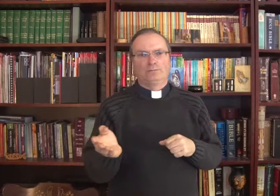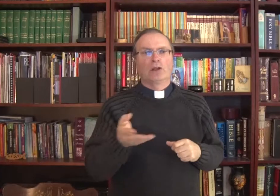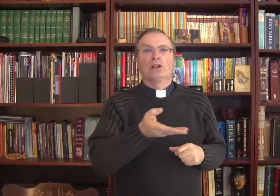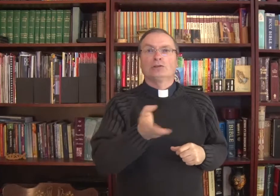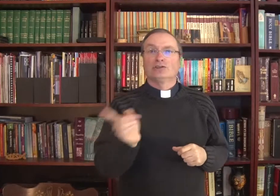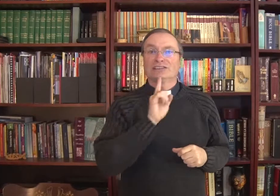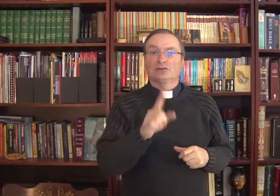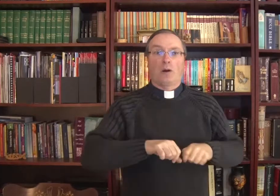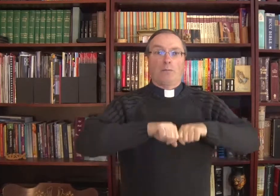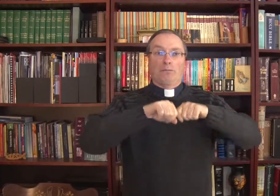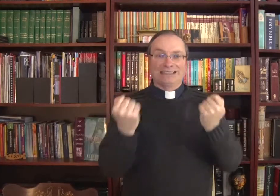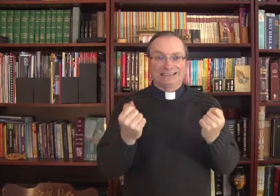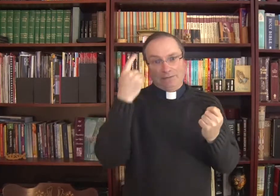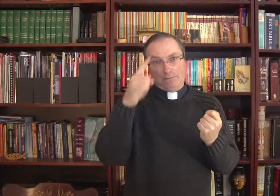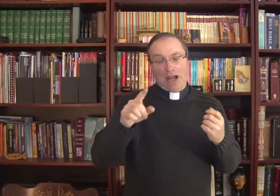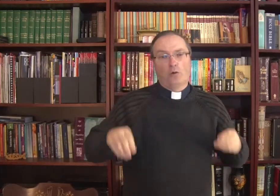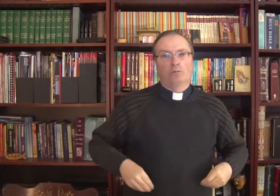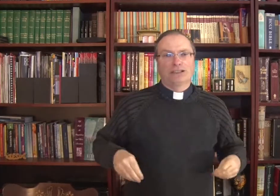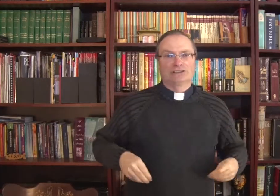Ceux qui sont brisés par le péché